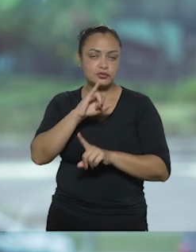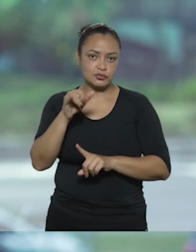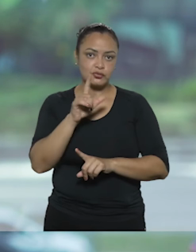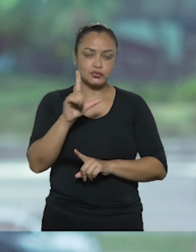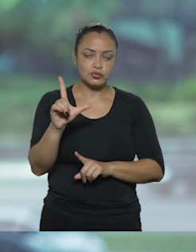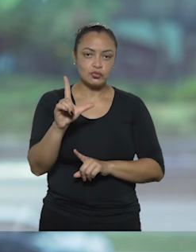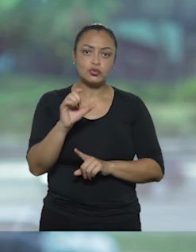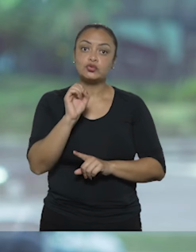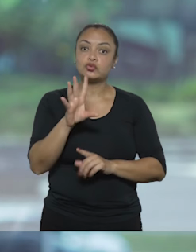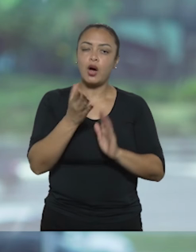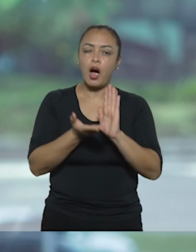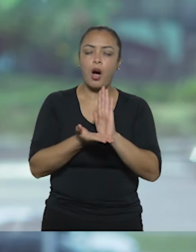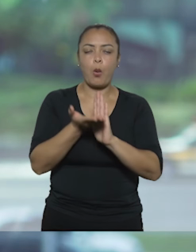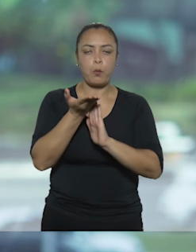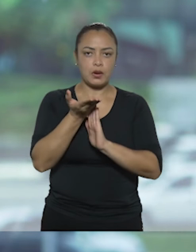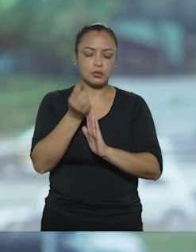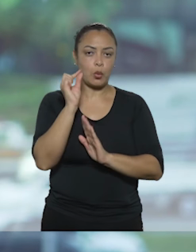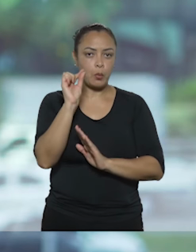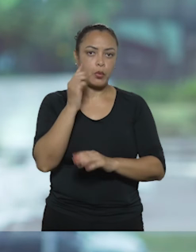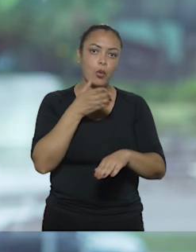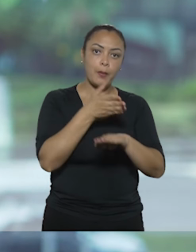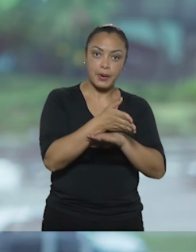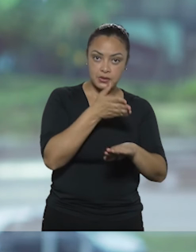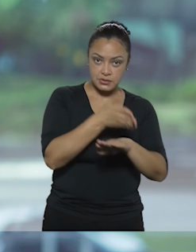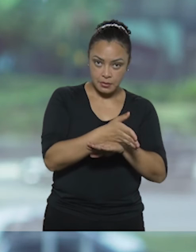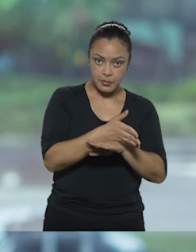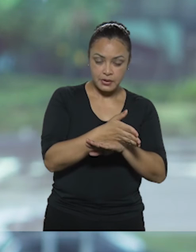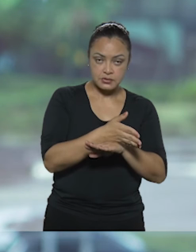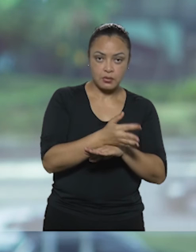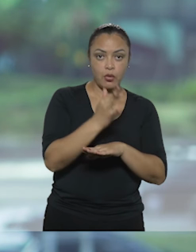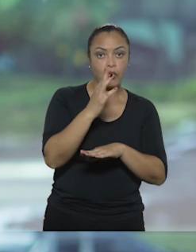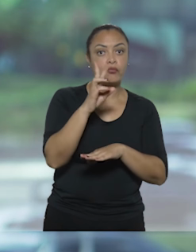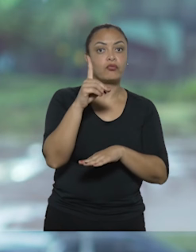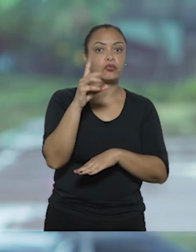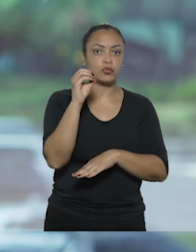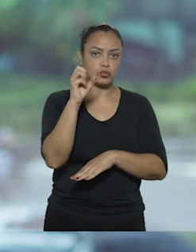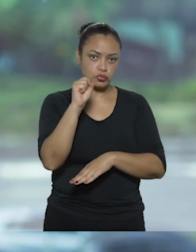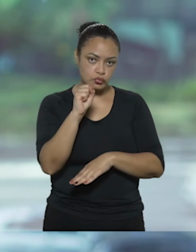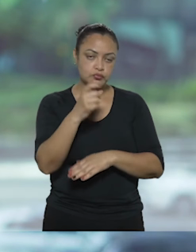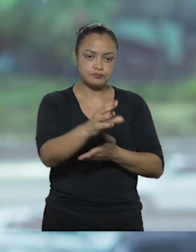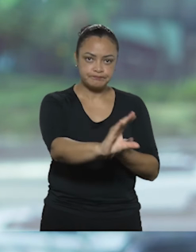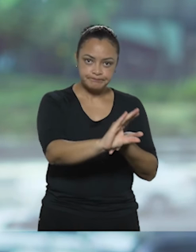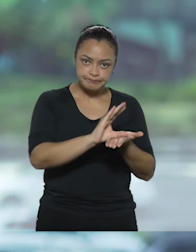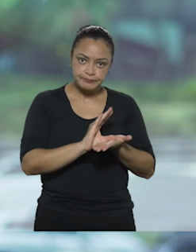teve apenas um pequeno aumento da participação de fundos de recebíveis e, também, uma pequena